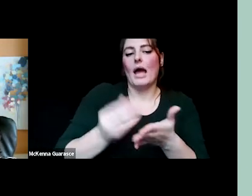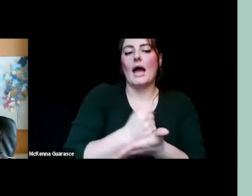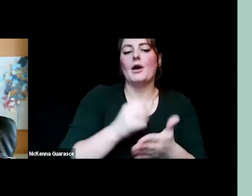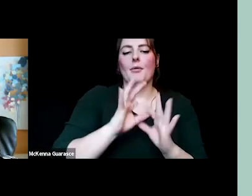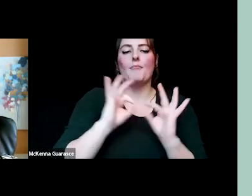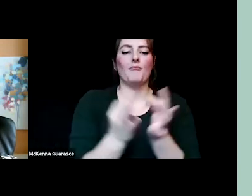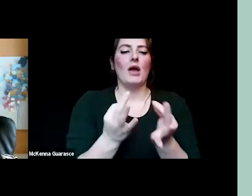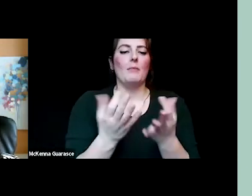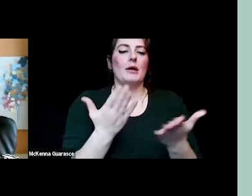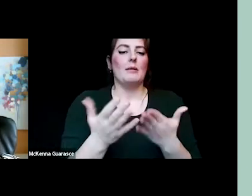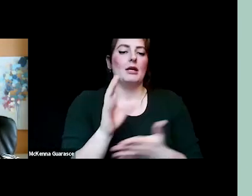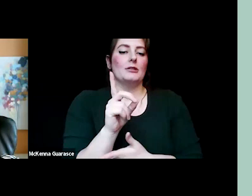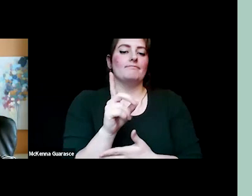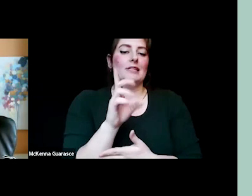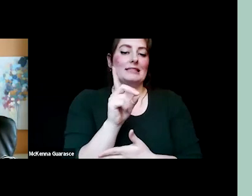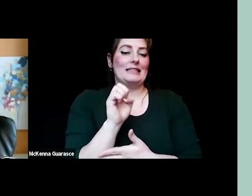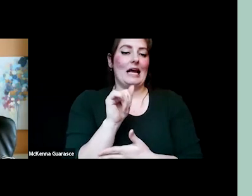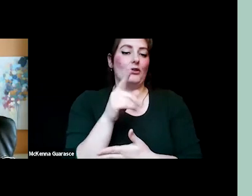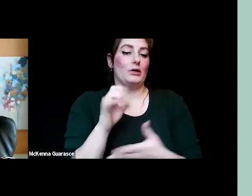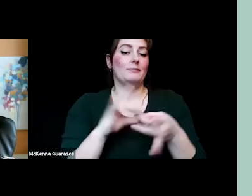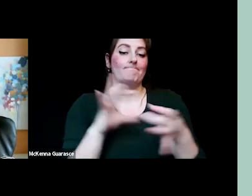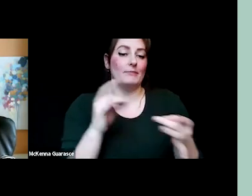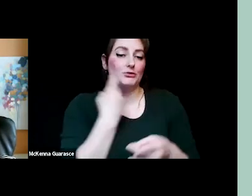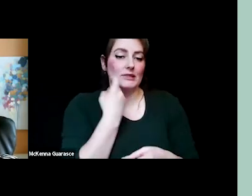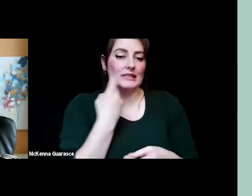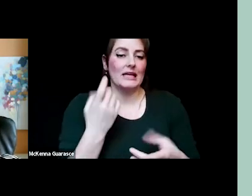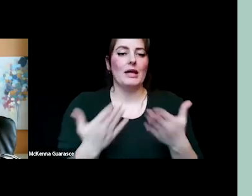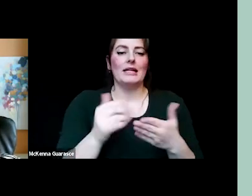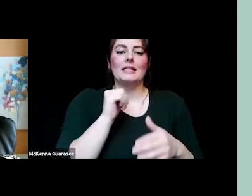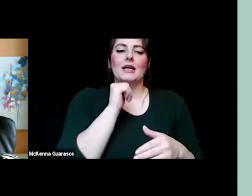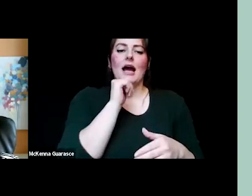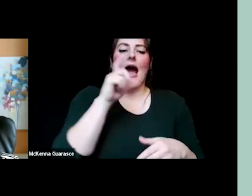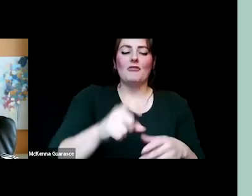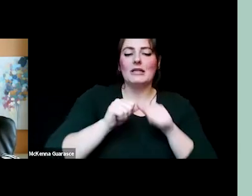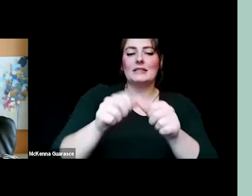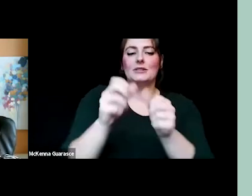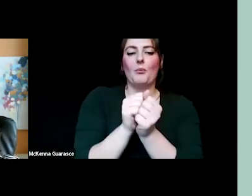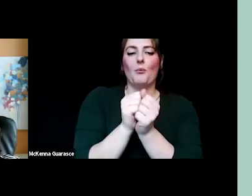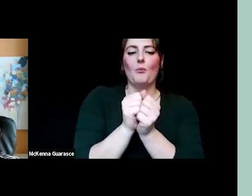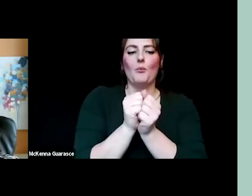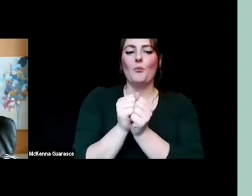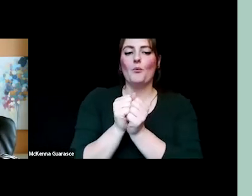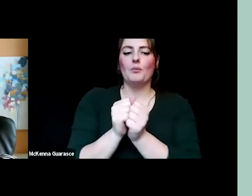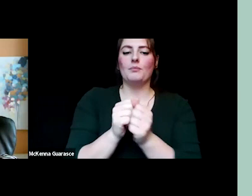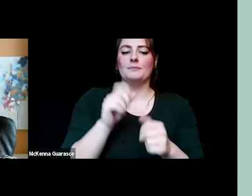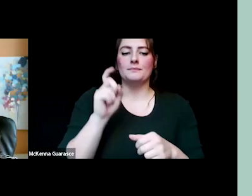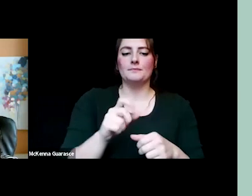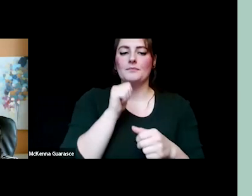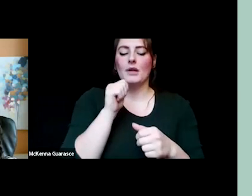y ese no es el tipo de asociación que muchos buscamos. A algunas autoridades y empresas de gestión de vivienda puede preocuparles